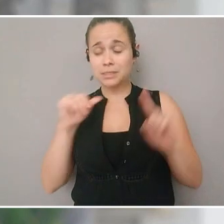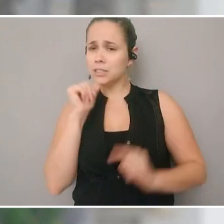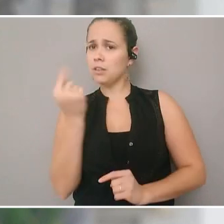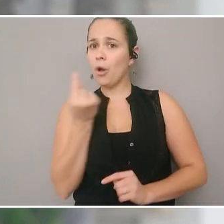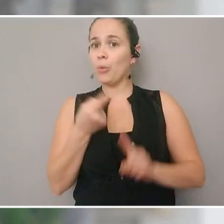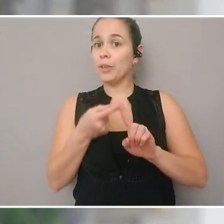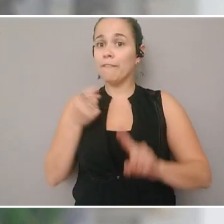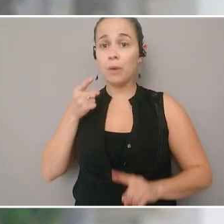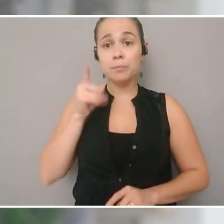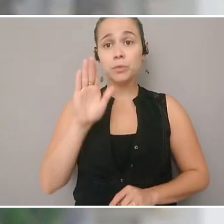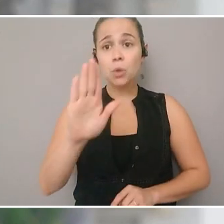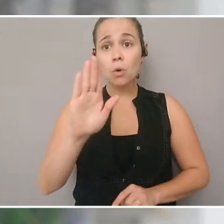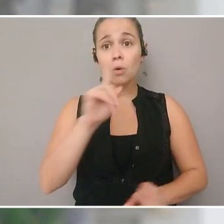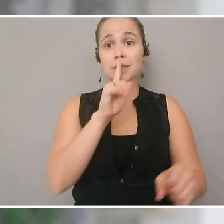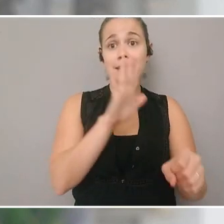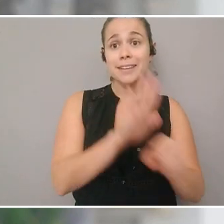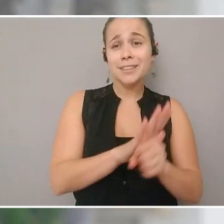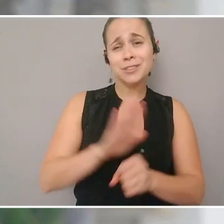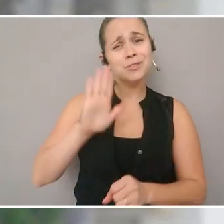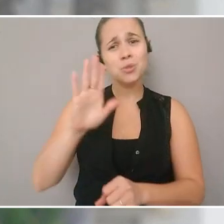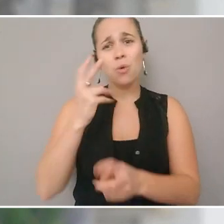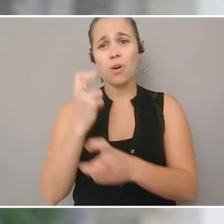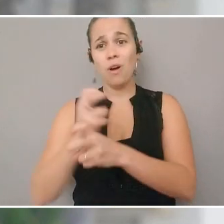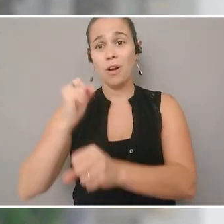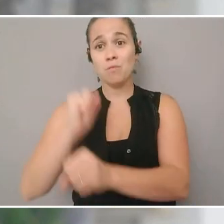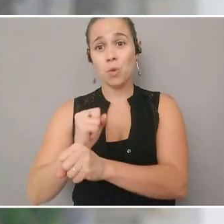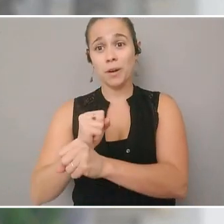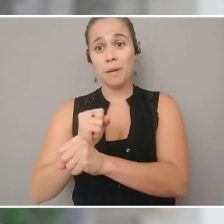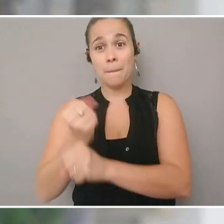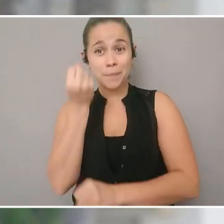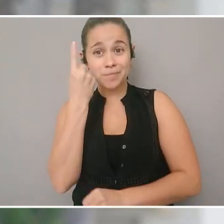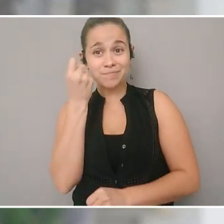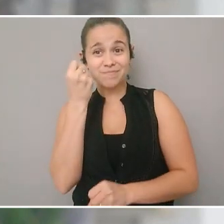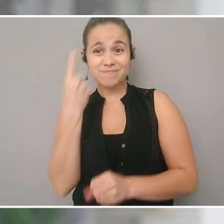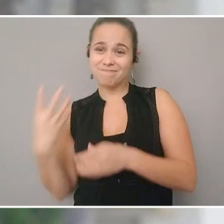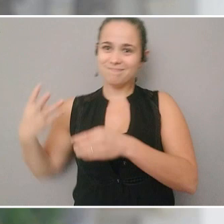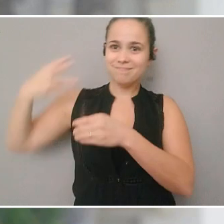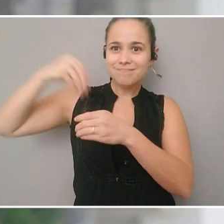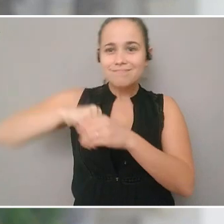dedicación y su trabajo duro pero